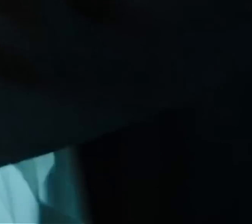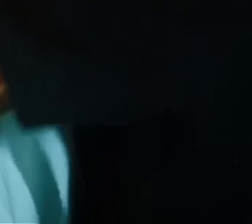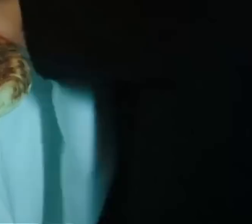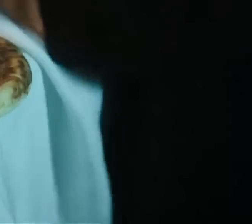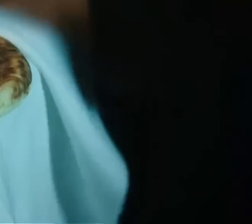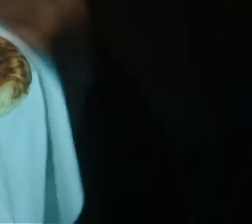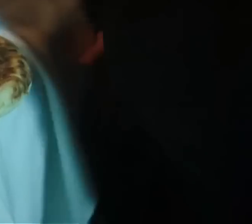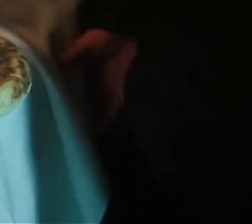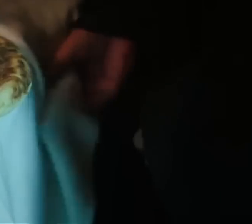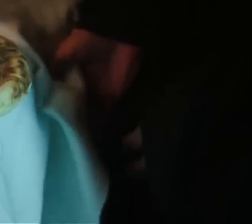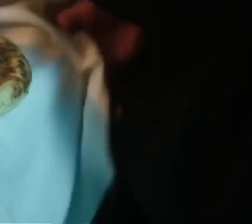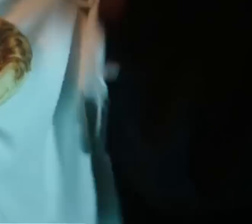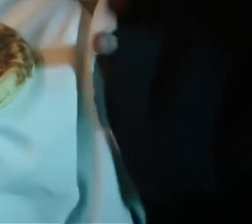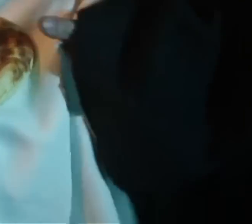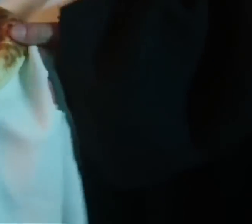(Şeyh) Eh!